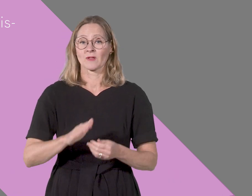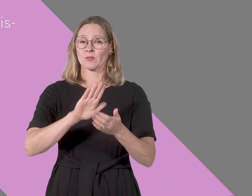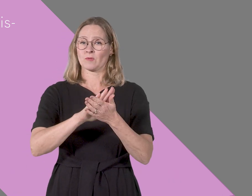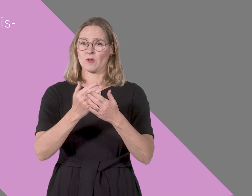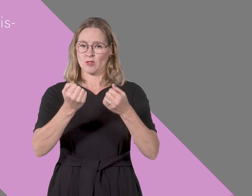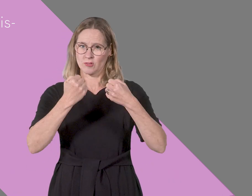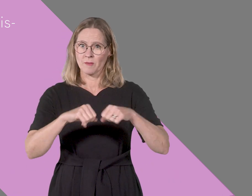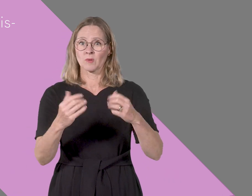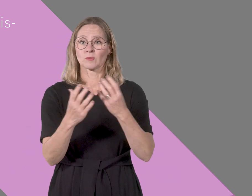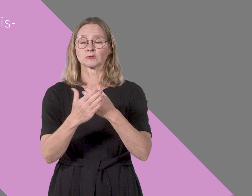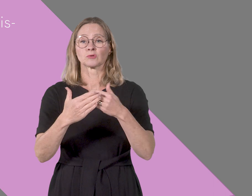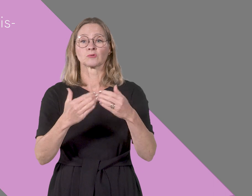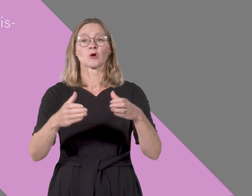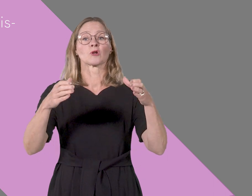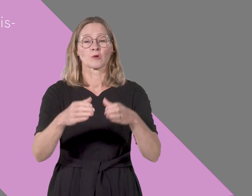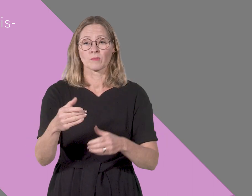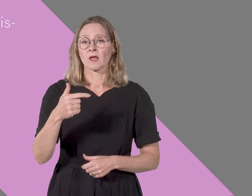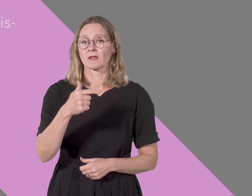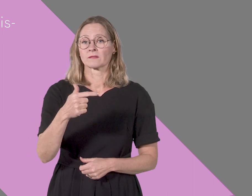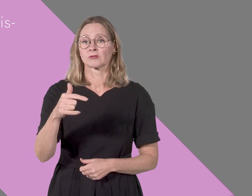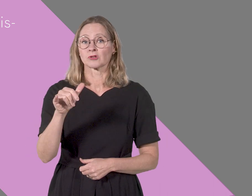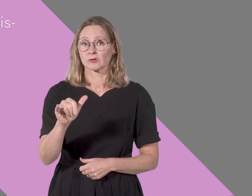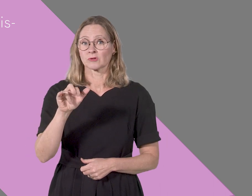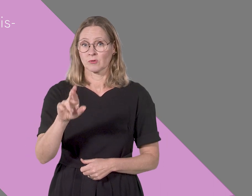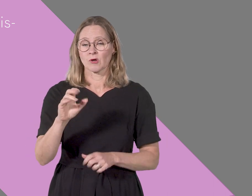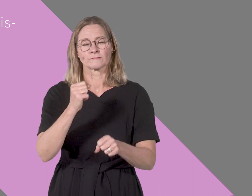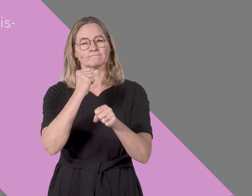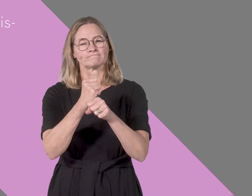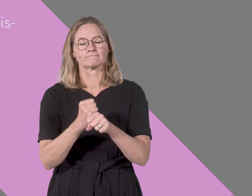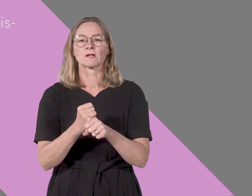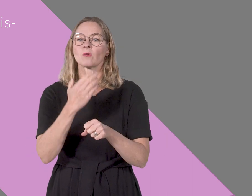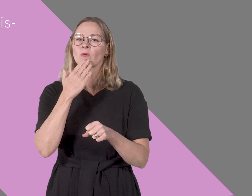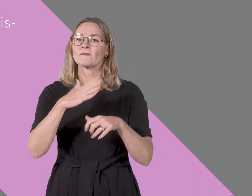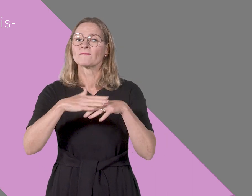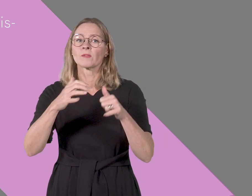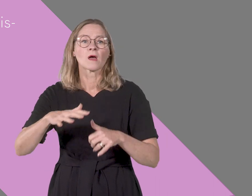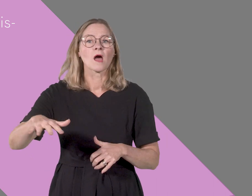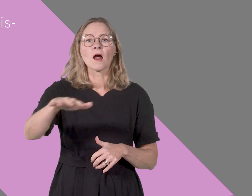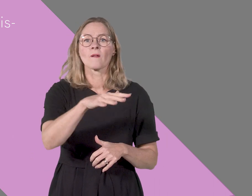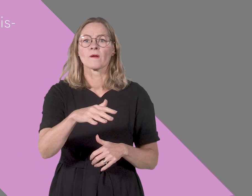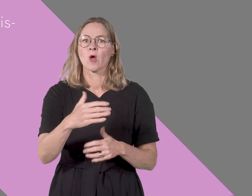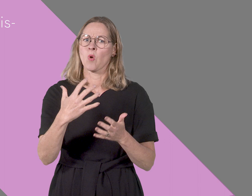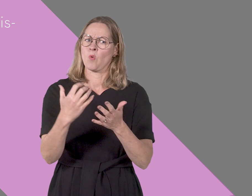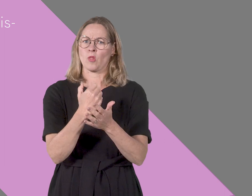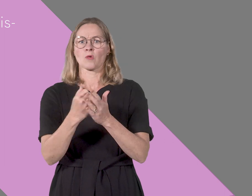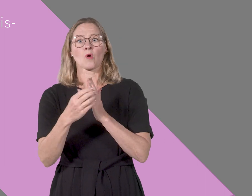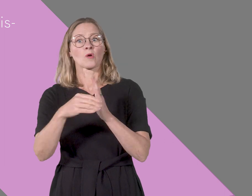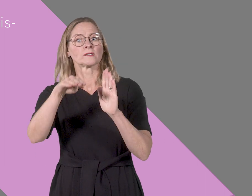Tulkkitoiminnan yhteistyöryhmä TTYR on laatinut hyödyllisen ohjeistuksen -